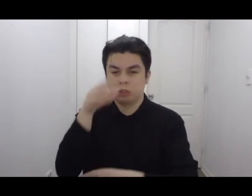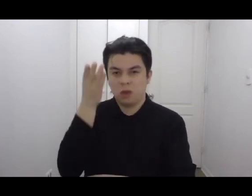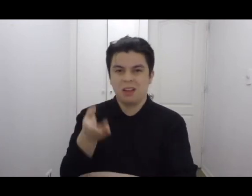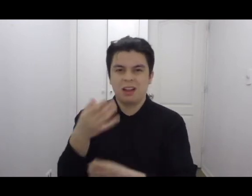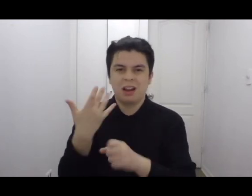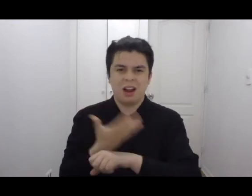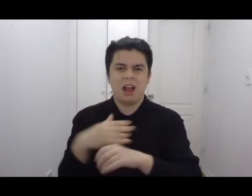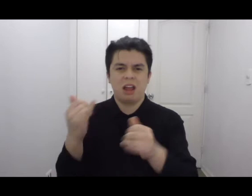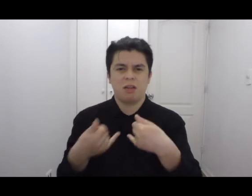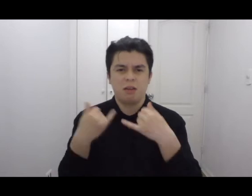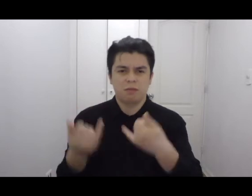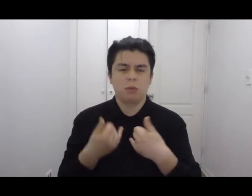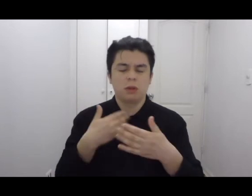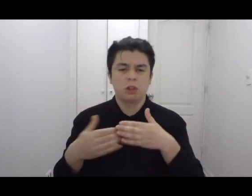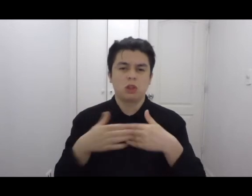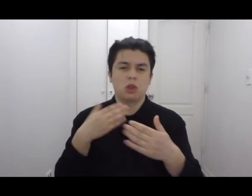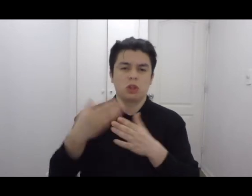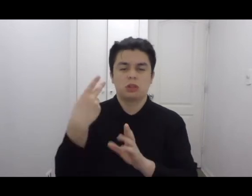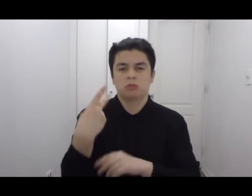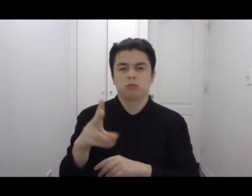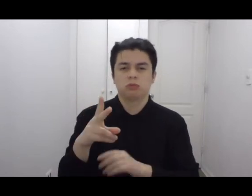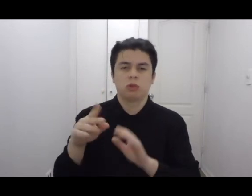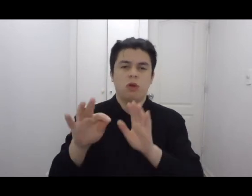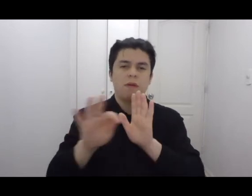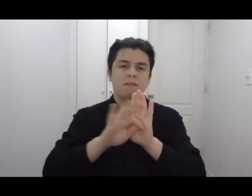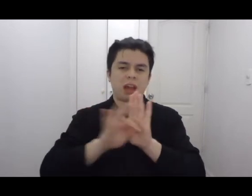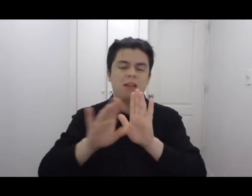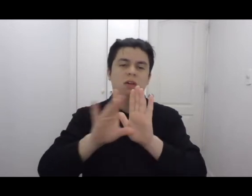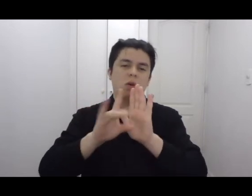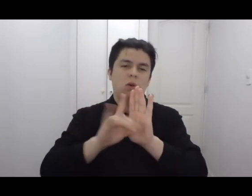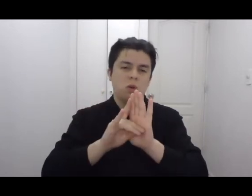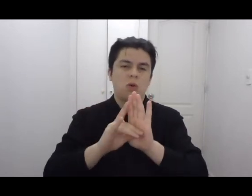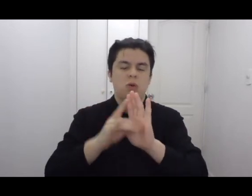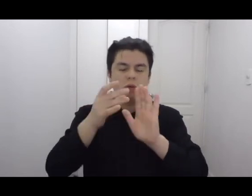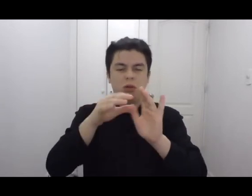también él tiene harta información en sus redes sociales, nos contó que le habían bloqueado la otra cuenta